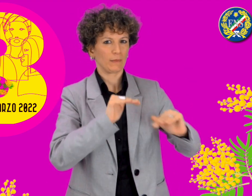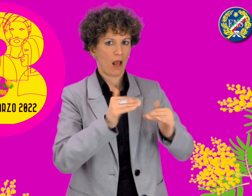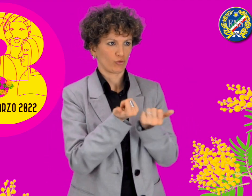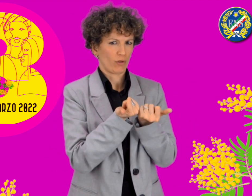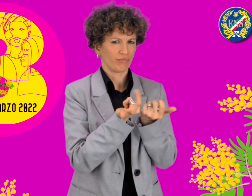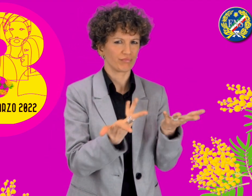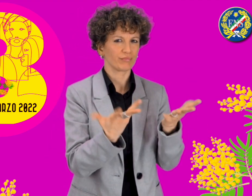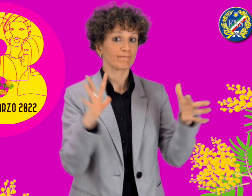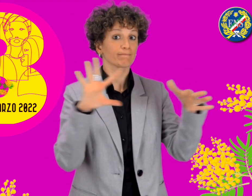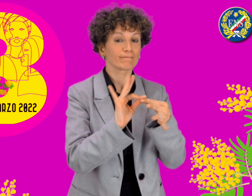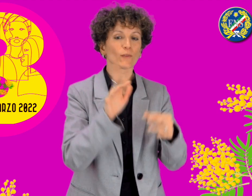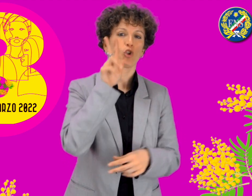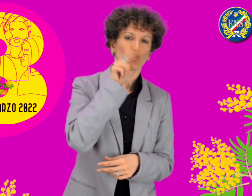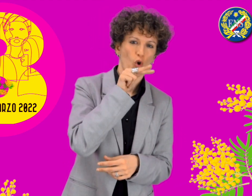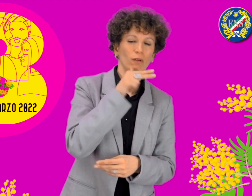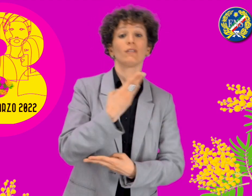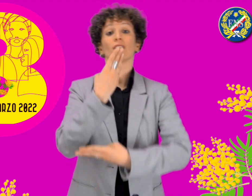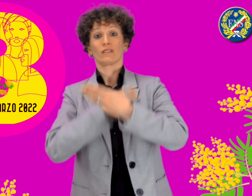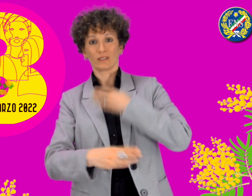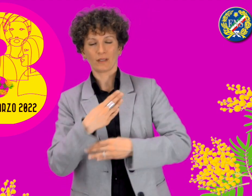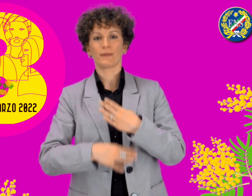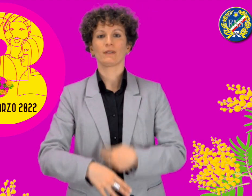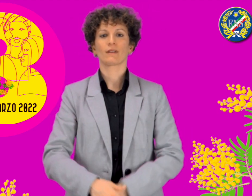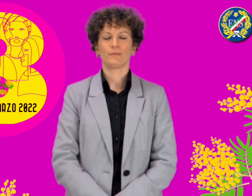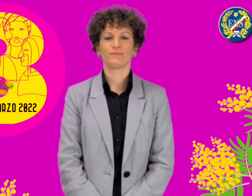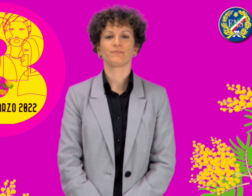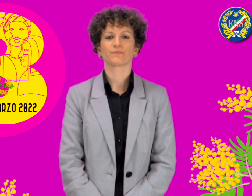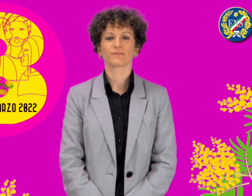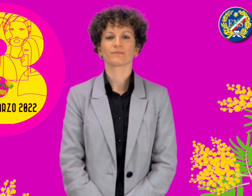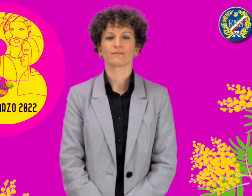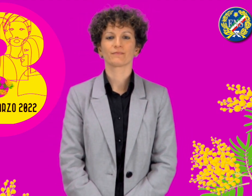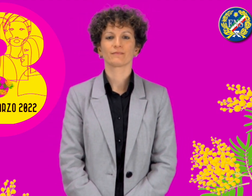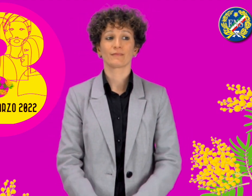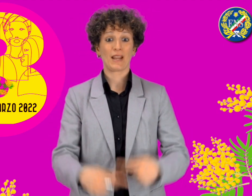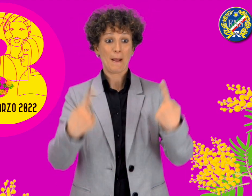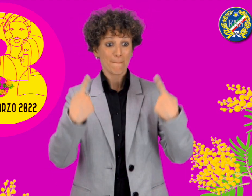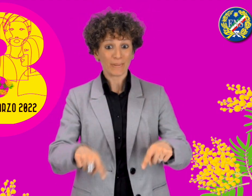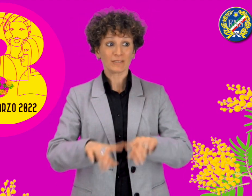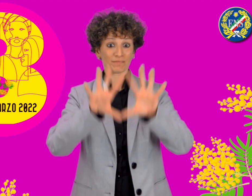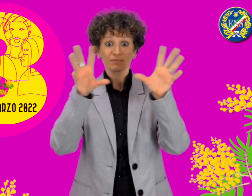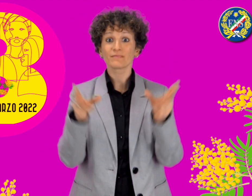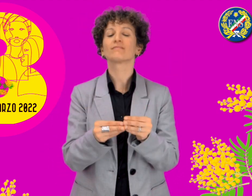costrette ogni giorno in ogni ambito della vita ad affrontare discriminazioni multiple basate sul loro genere e sulla loro disabilità.